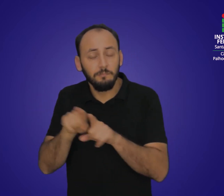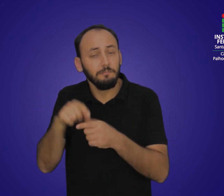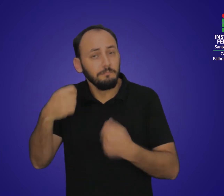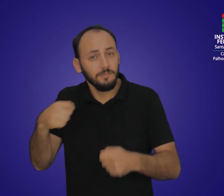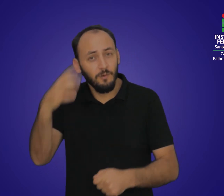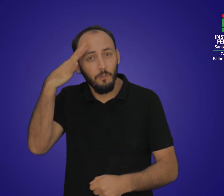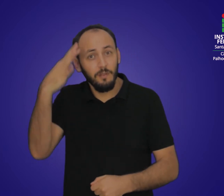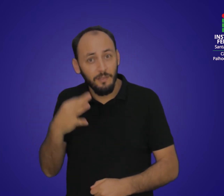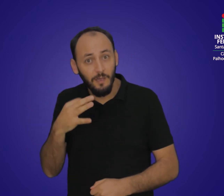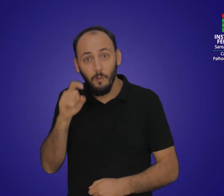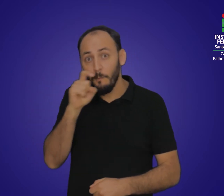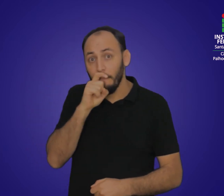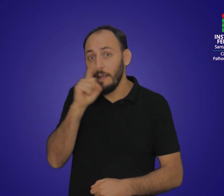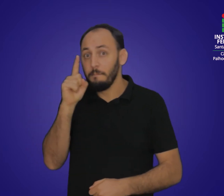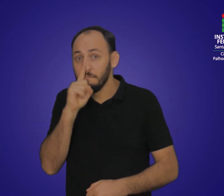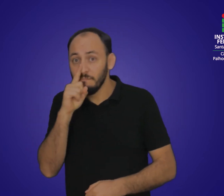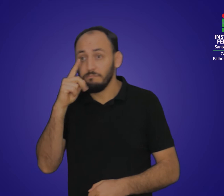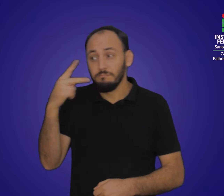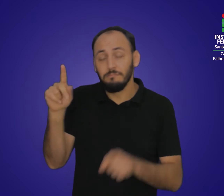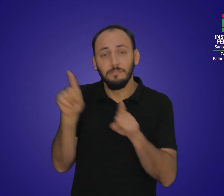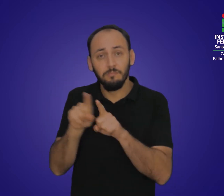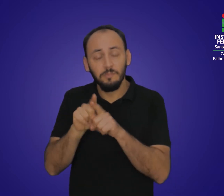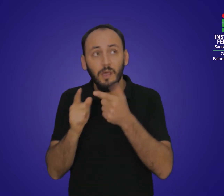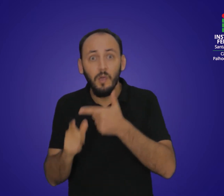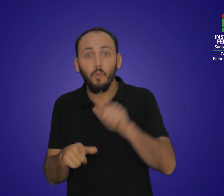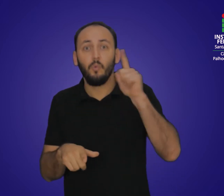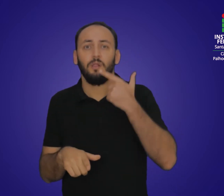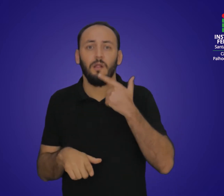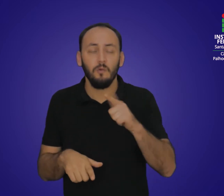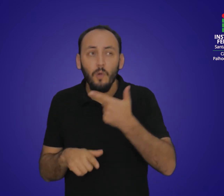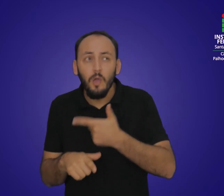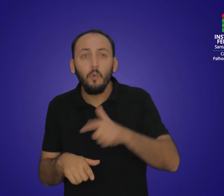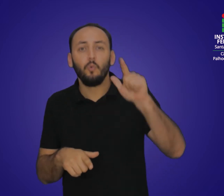Também compreende que os seus pais se comunicam através de uma outra língua.